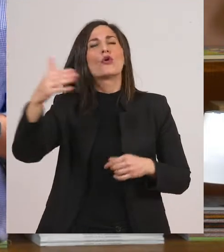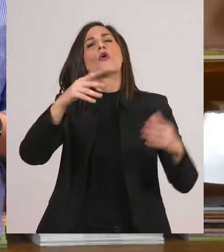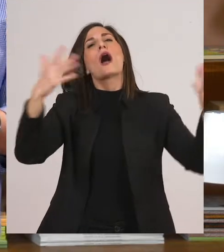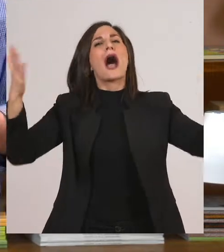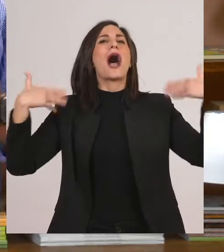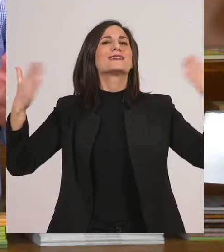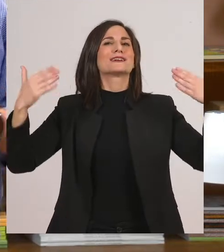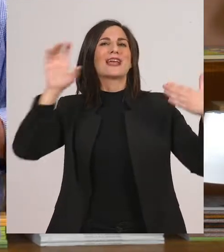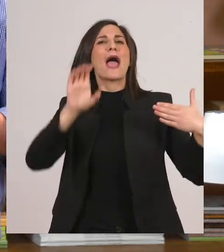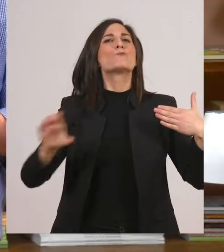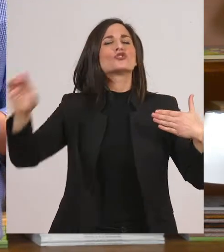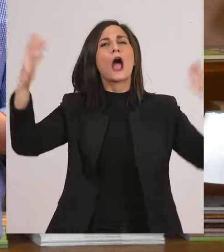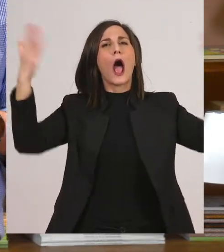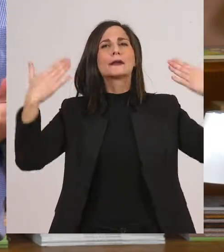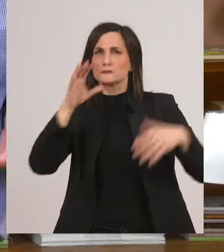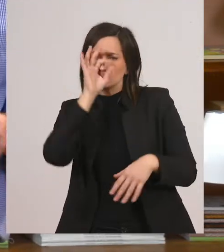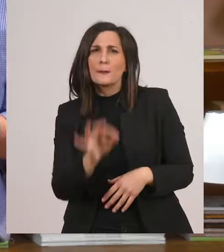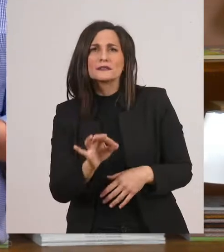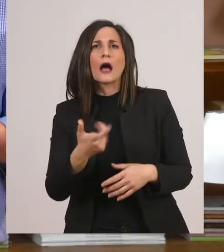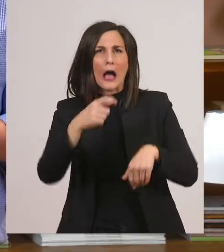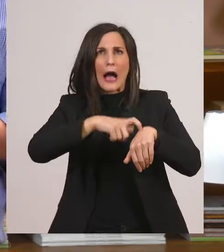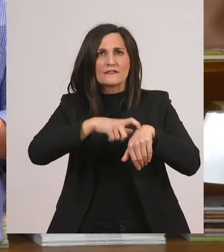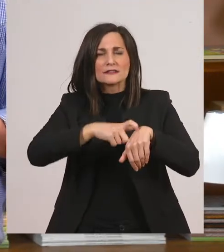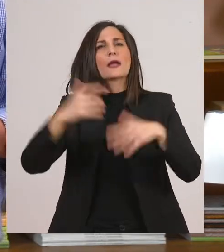Πράγματι είναι αλήθεια. Ο καιρός που κάνουμε το μάθημα είναι άνοιξη.